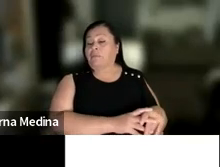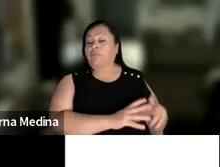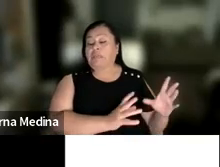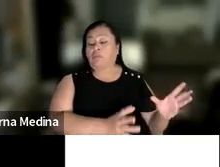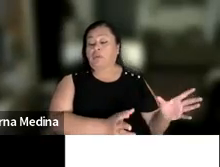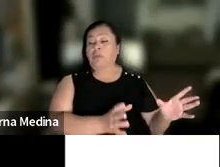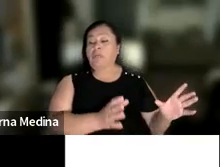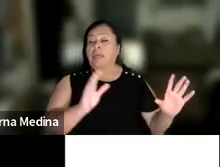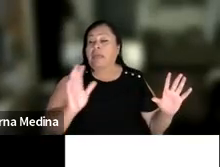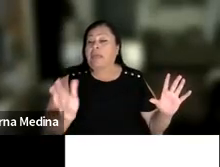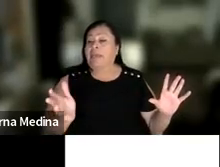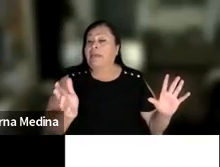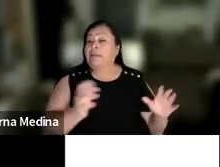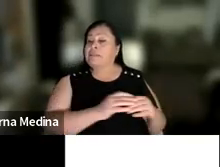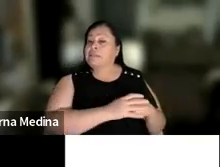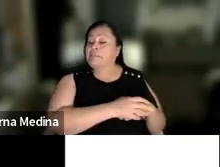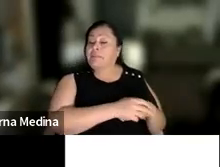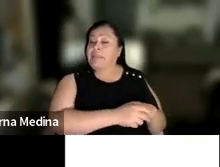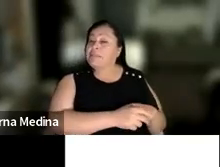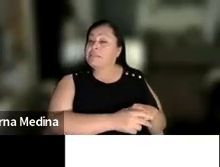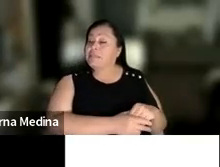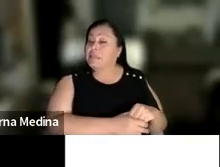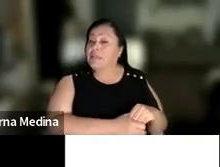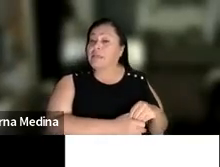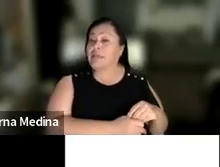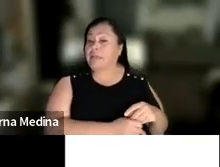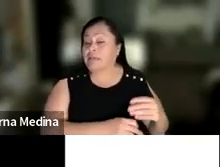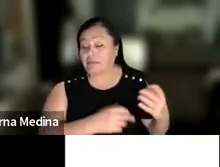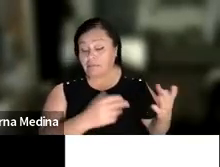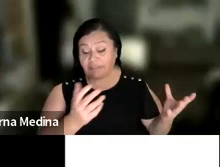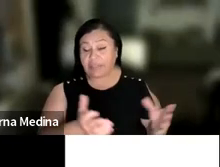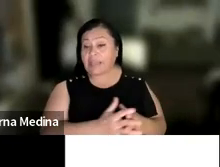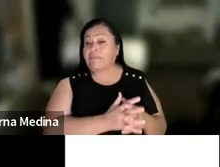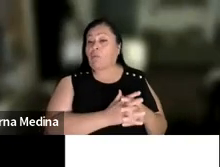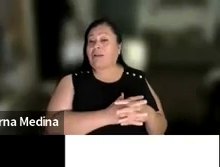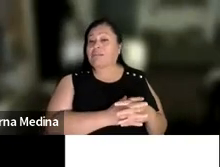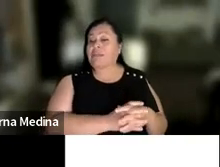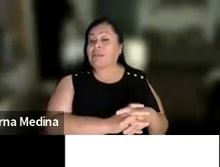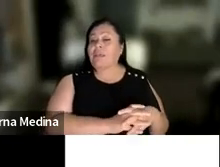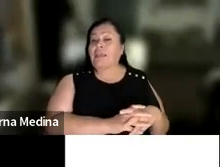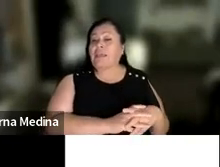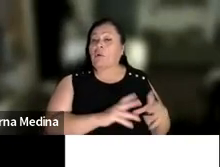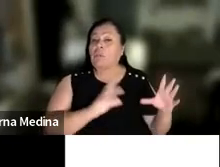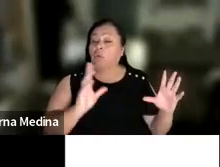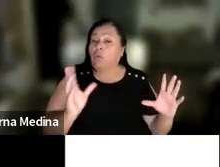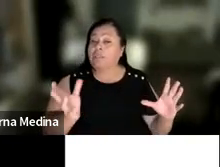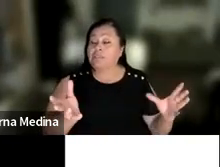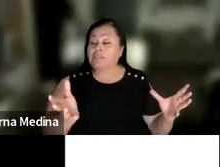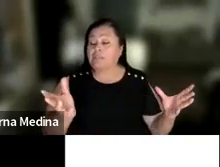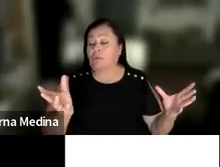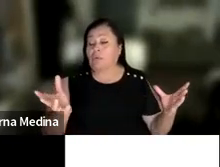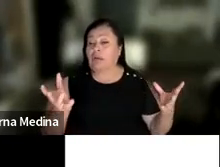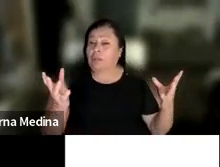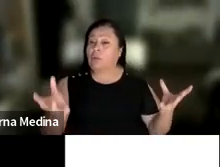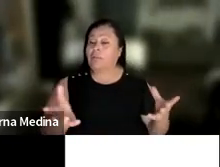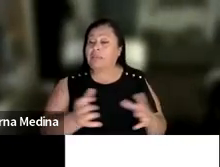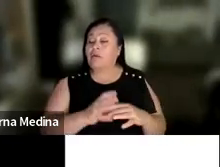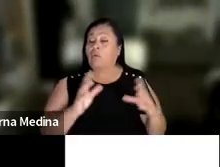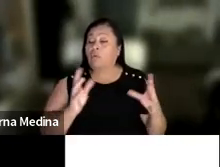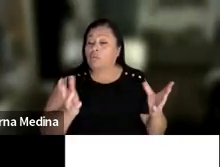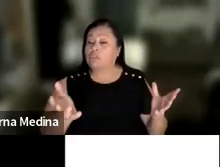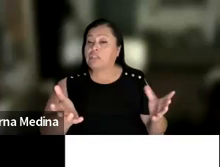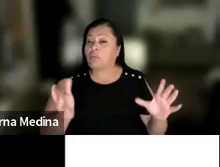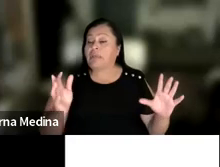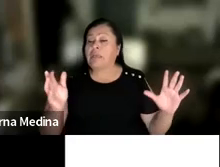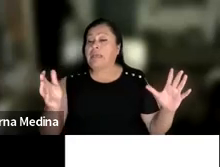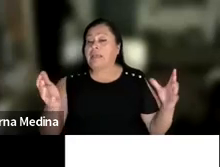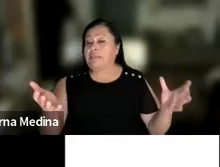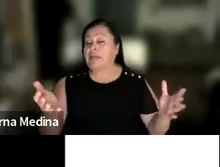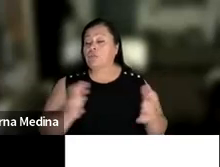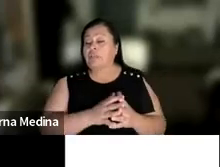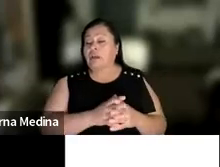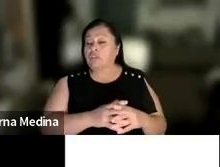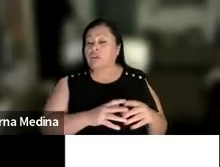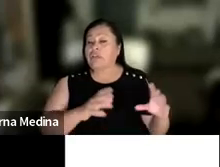Las disciplinas que se que deberían evaluarse cuando es cuando hay una pérdida o un síndrome, en este caso, el de Archer es primero que nada cómo está la persona verdad cómo está evolucionando la visión y la audición verdad sí sí sí síndrome de asher 1 2, 3.